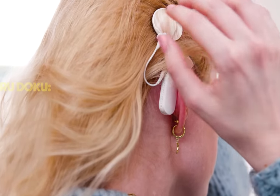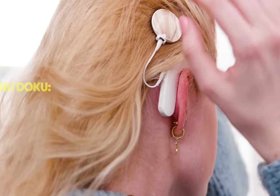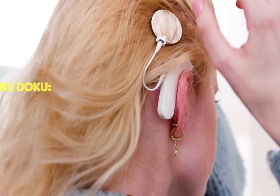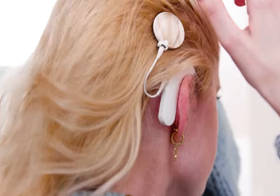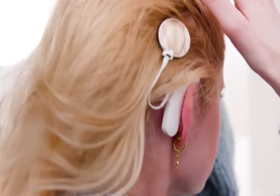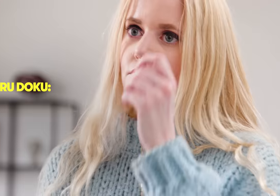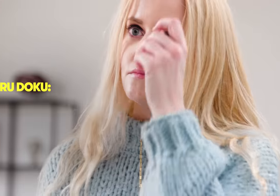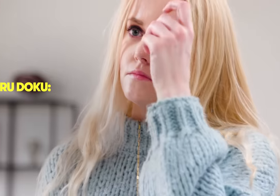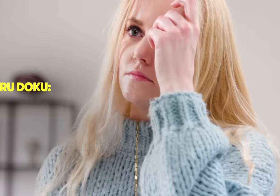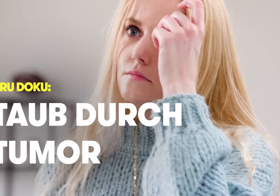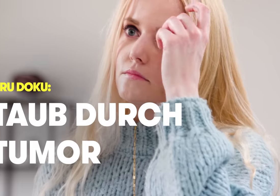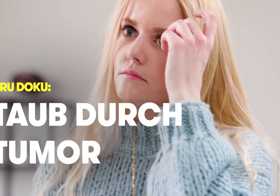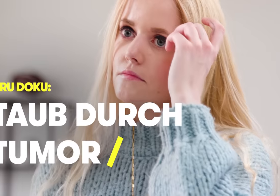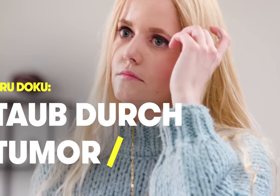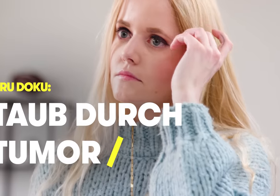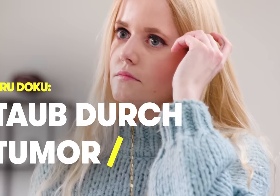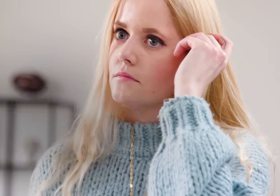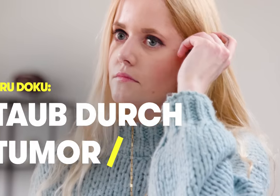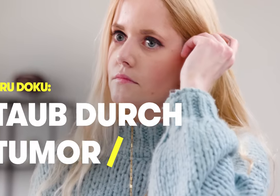(Dröhnen) (Treibende Musik)